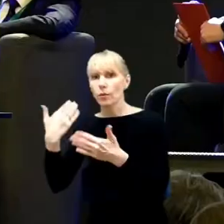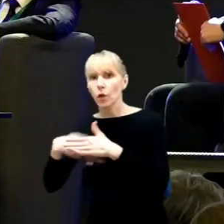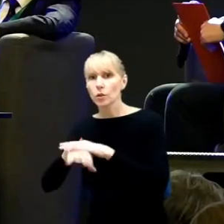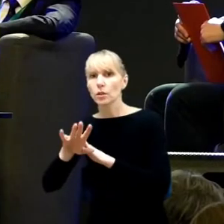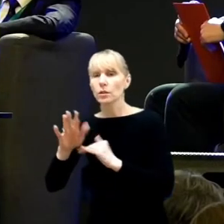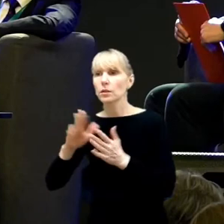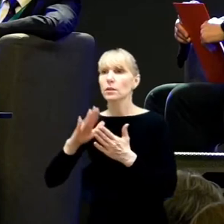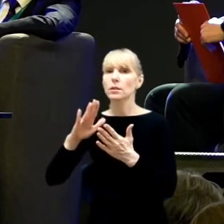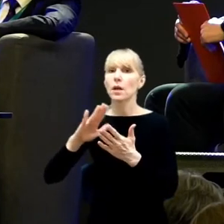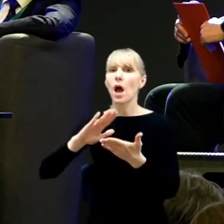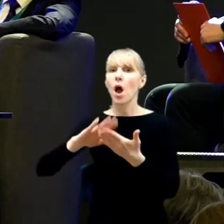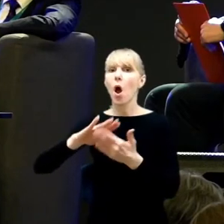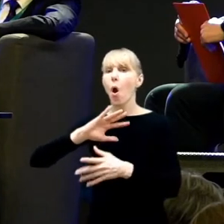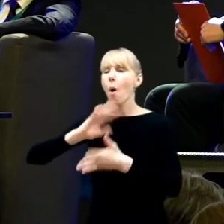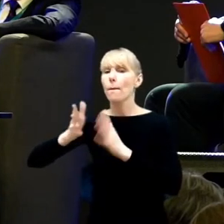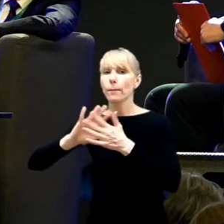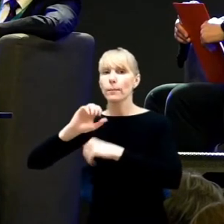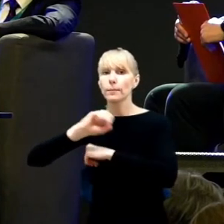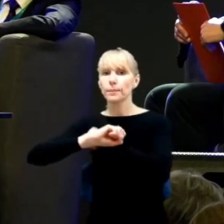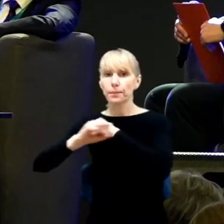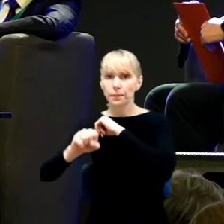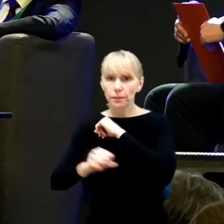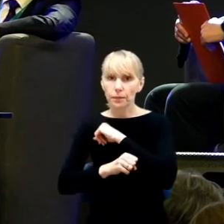ale nawet nie musimy jechać do Stargardu.